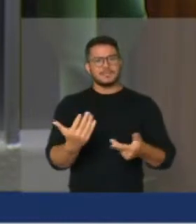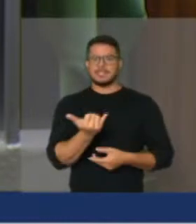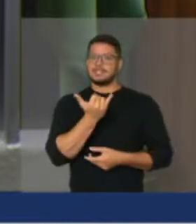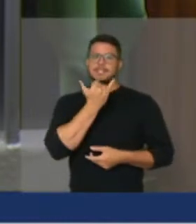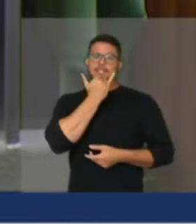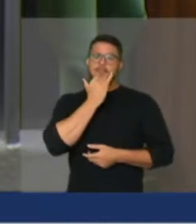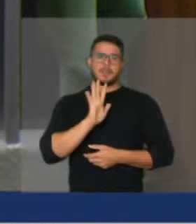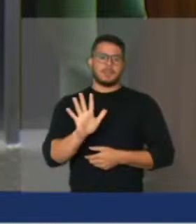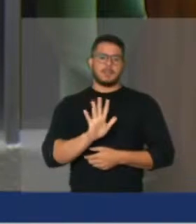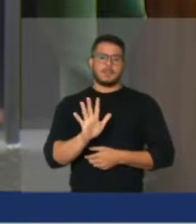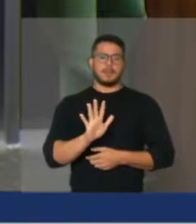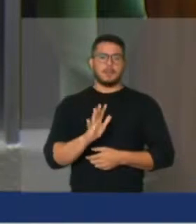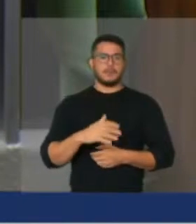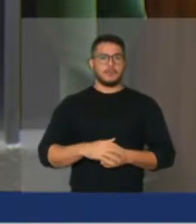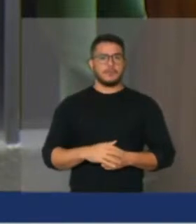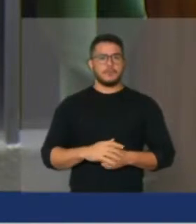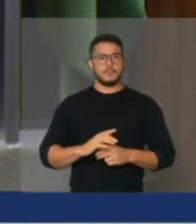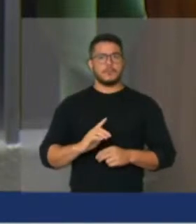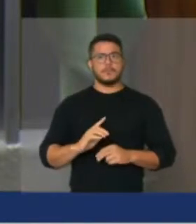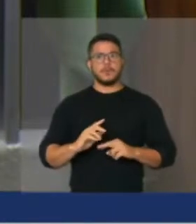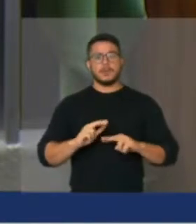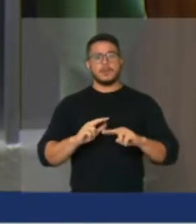ESTÁ NUMA PEQUENA E NA... NA PEQUENA EMPRESA QUE NÃO TEM